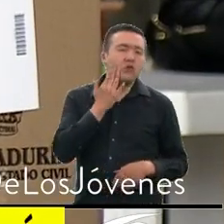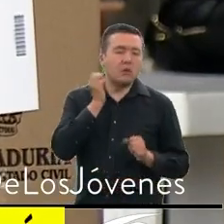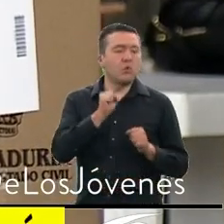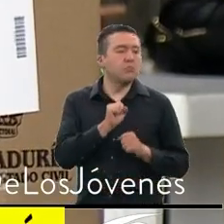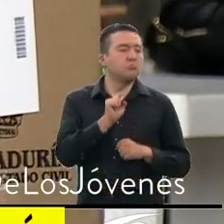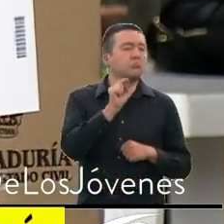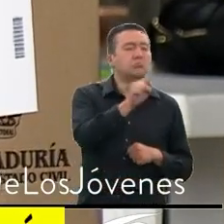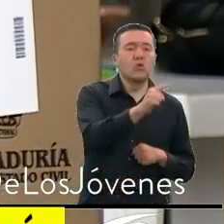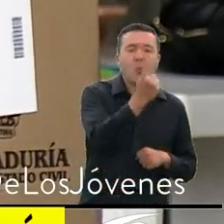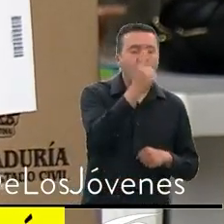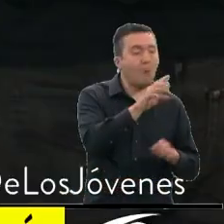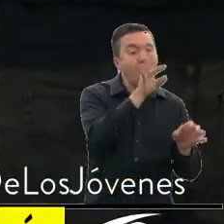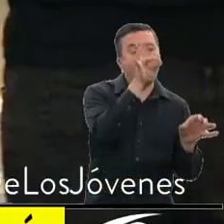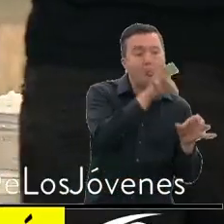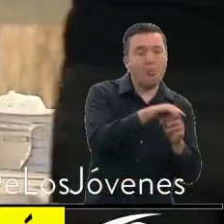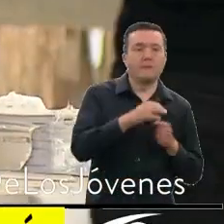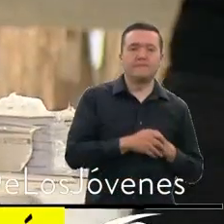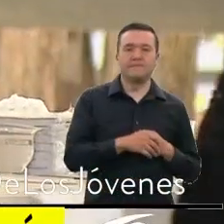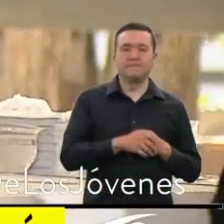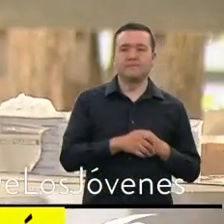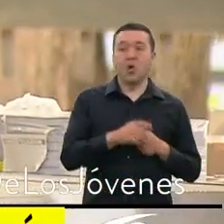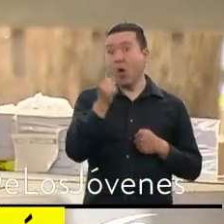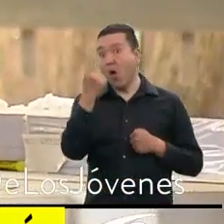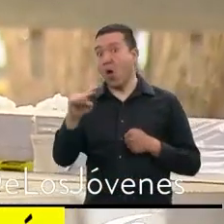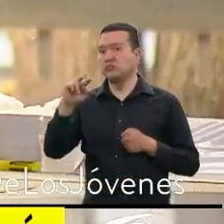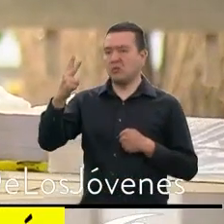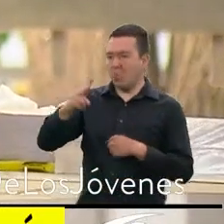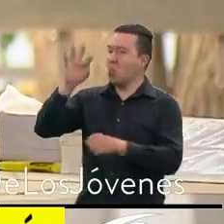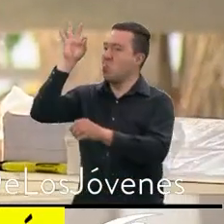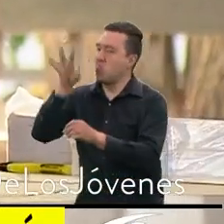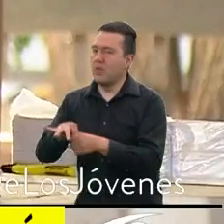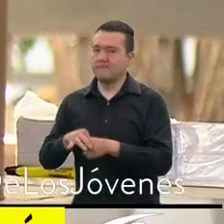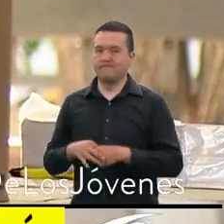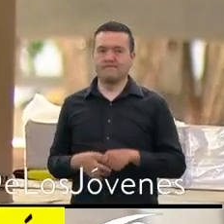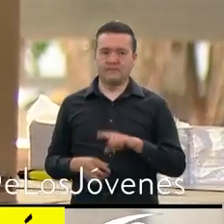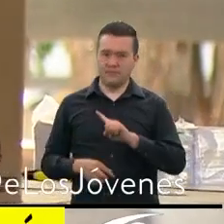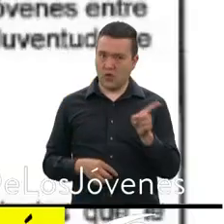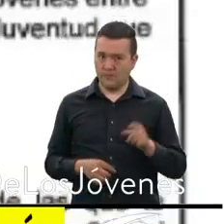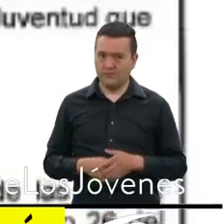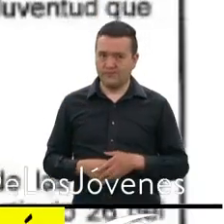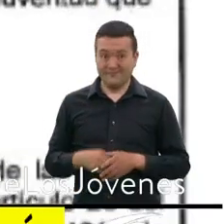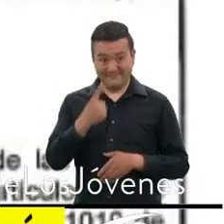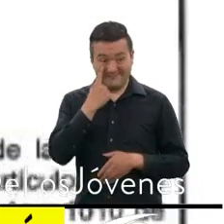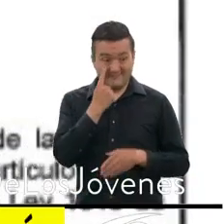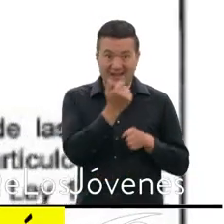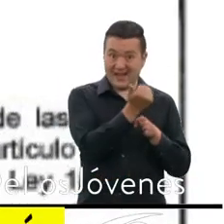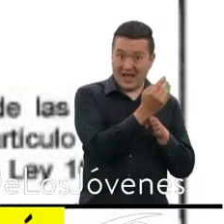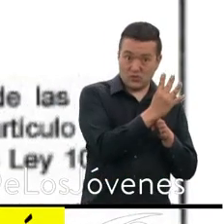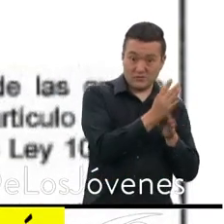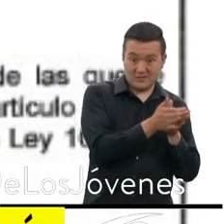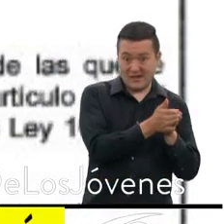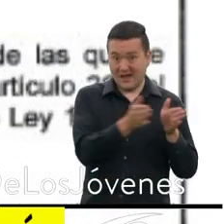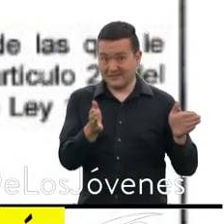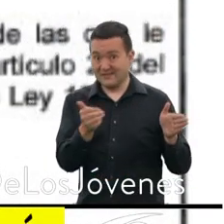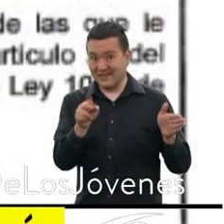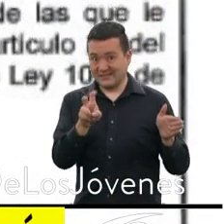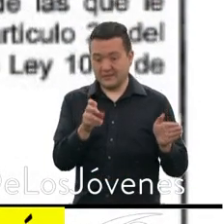años, si bien es cierto exige la posibilidad de qué un joven pueda votar en dos lugares